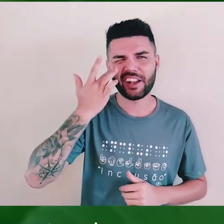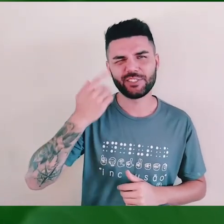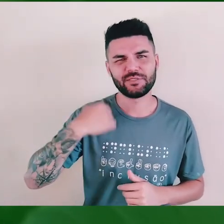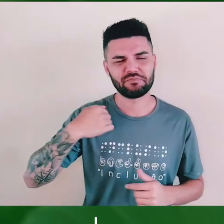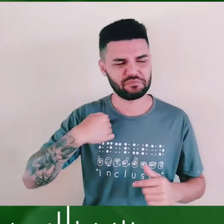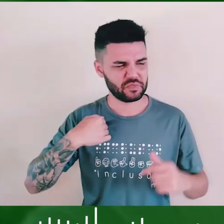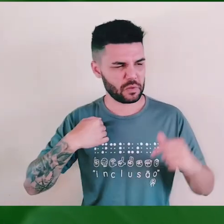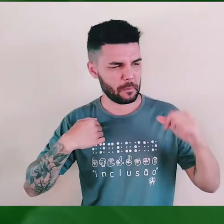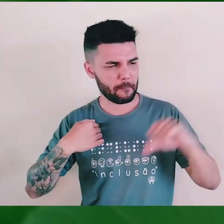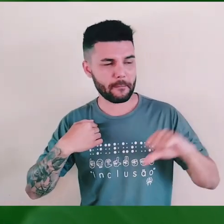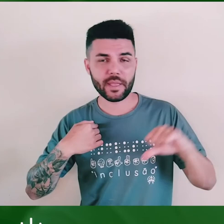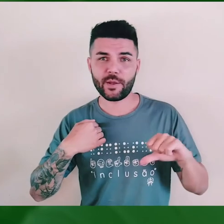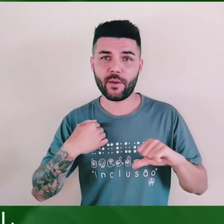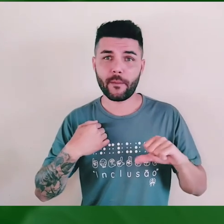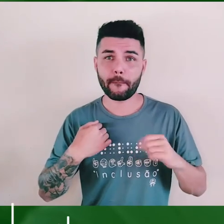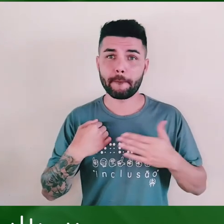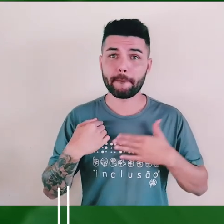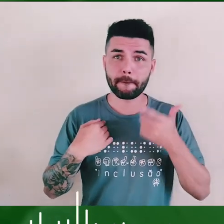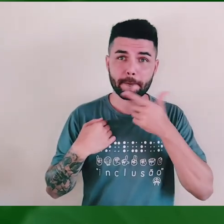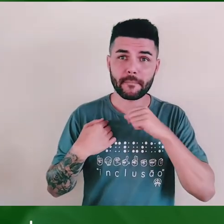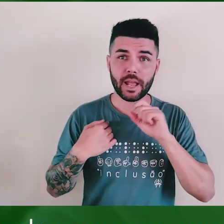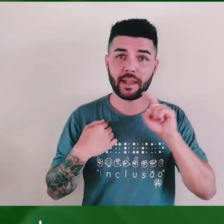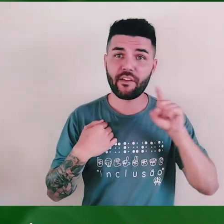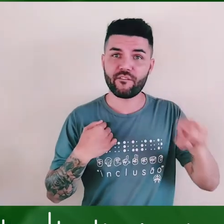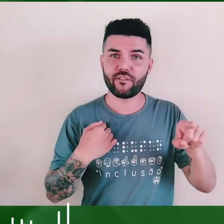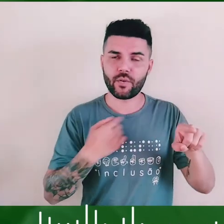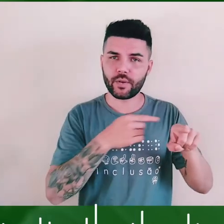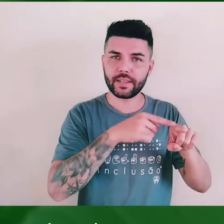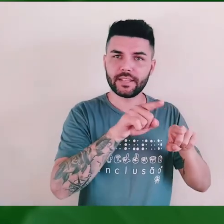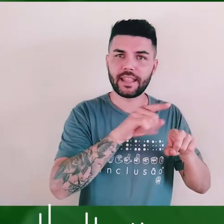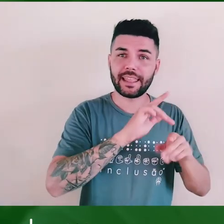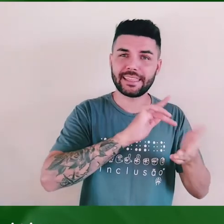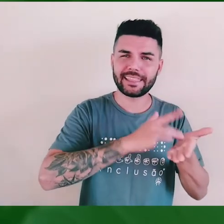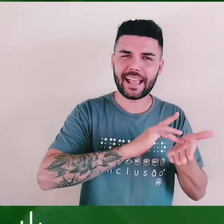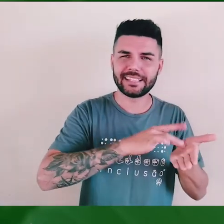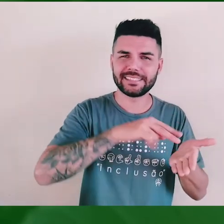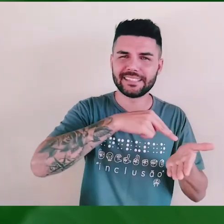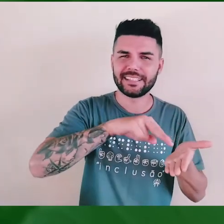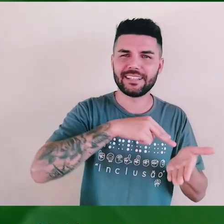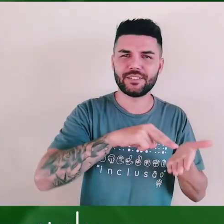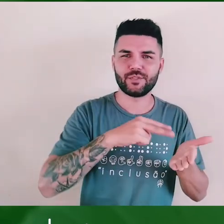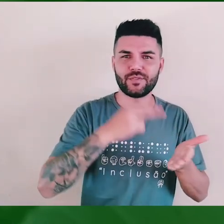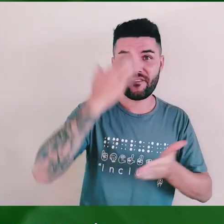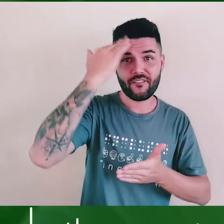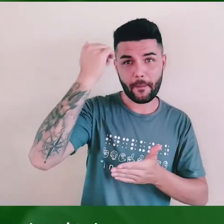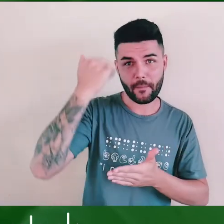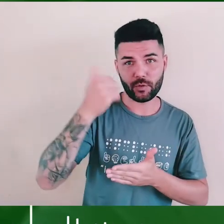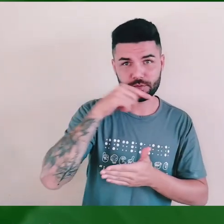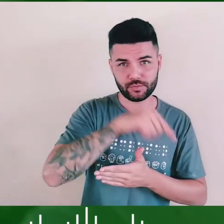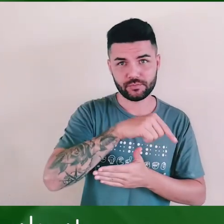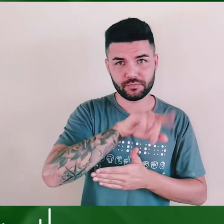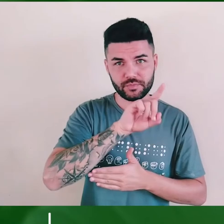Dança dos Famosos ele fez muitas aulas de dança. Ele fez um acompanhamento. Cara eu